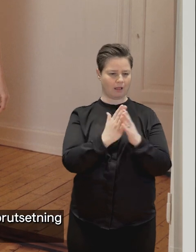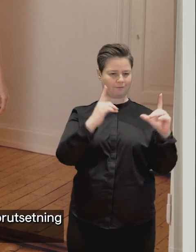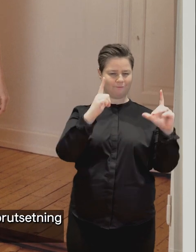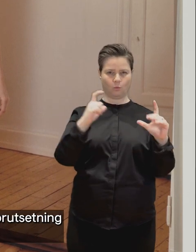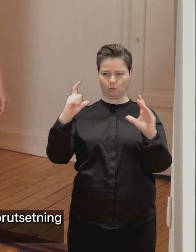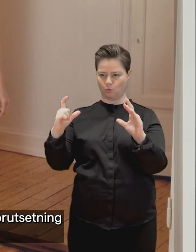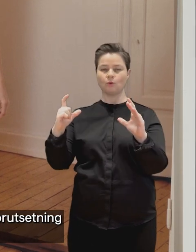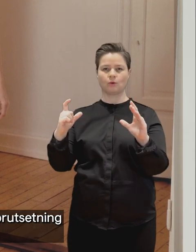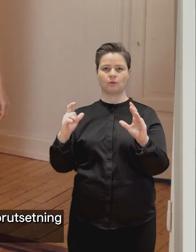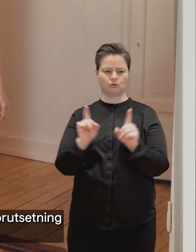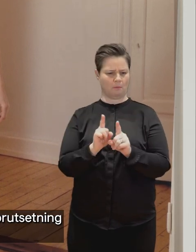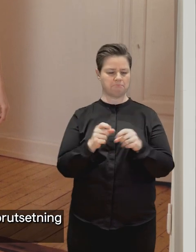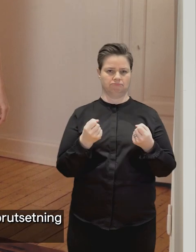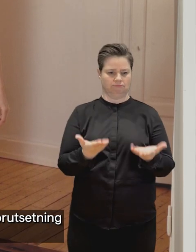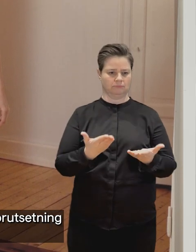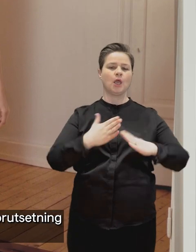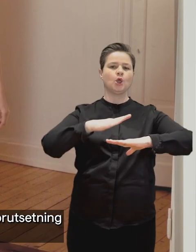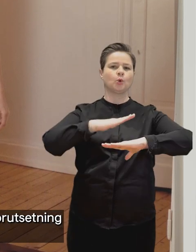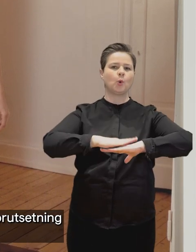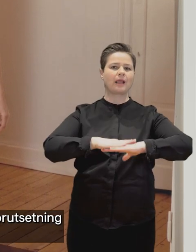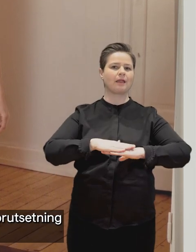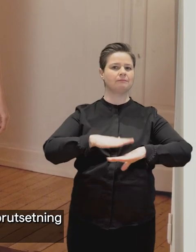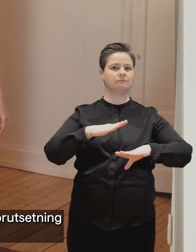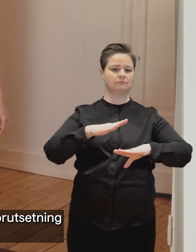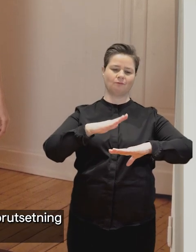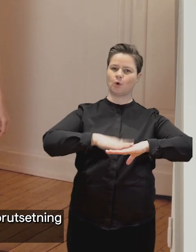og dette ble en grunnleggende forutsetning for Tandbergs bilder.